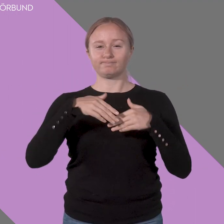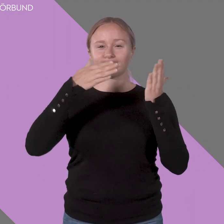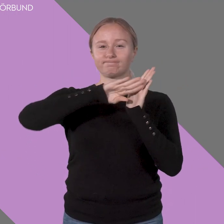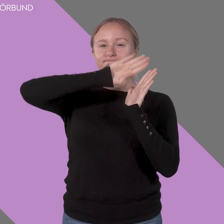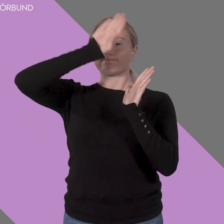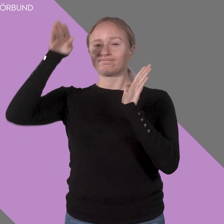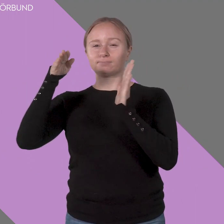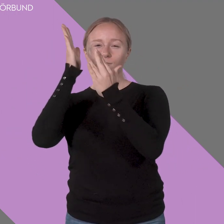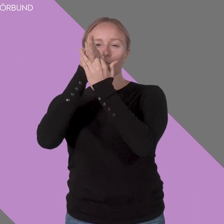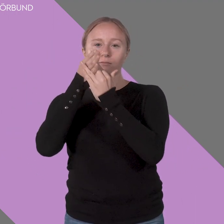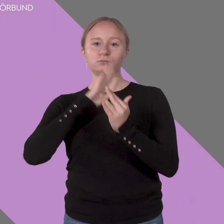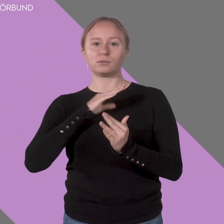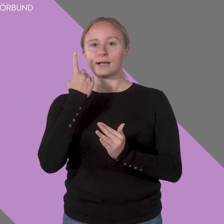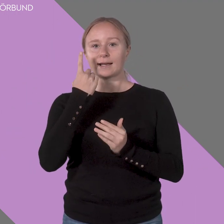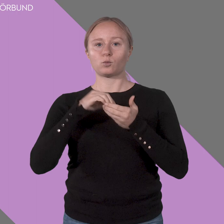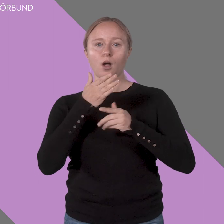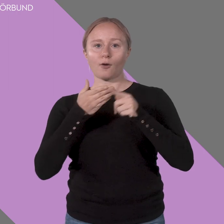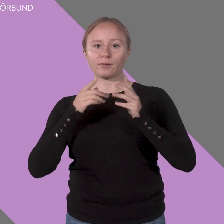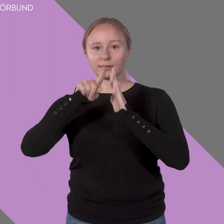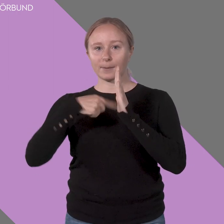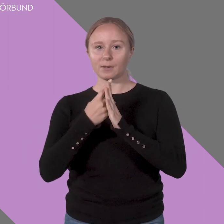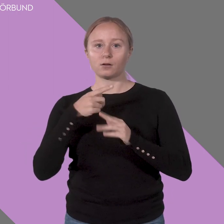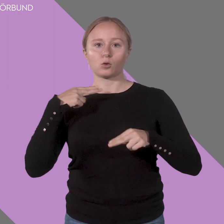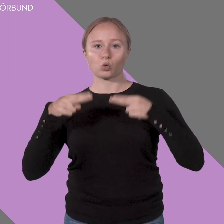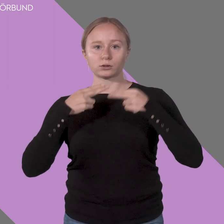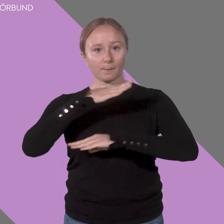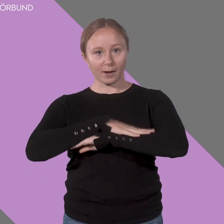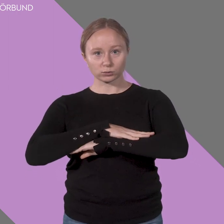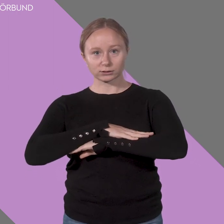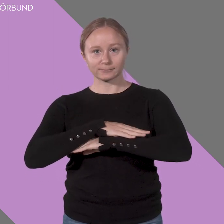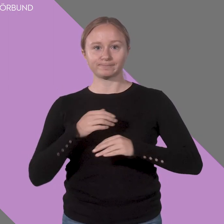med en och en halv timmes lunchpaus halvvägs genom föreställningarna.